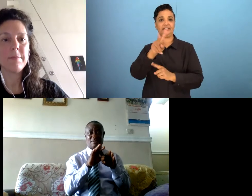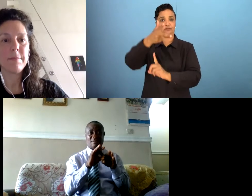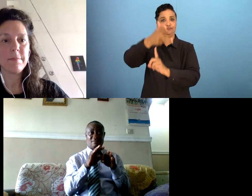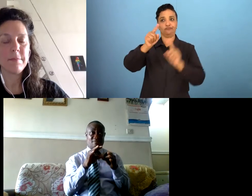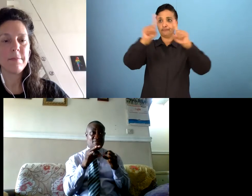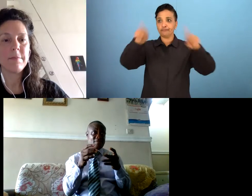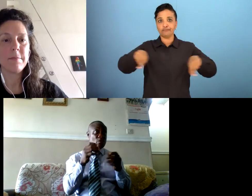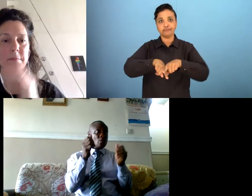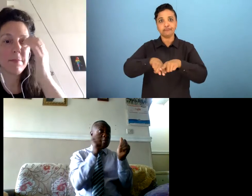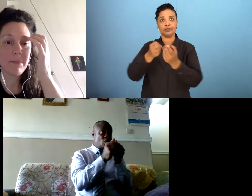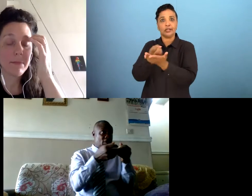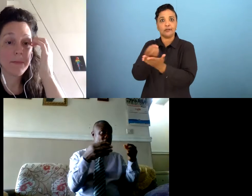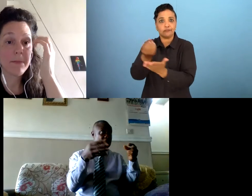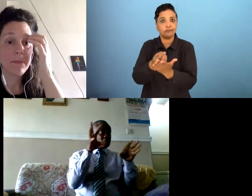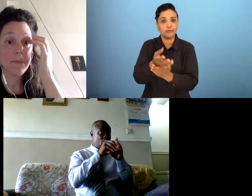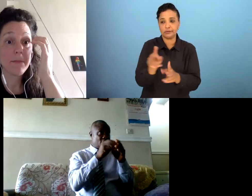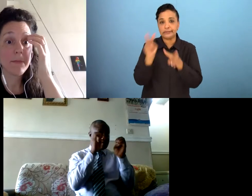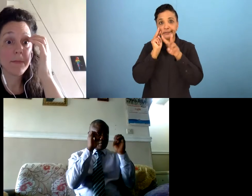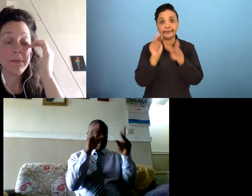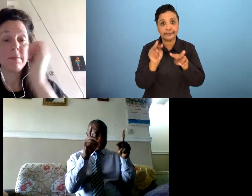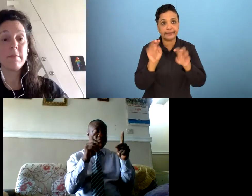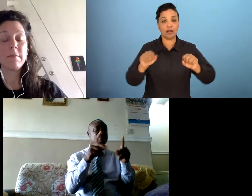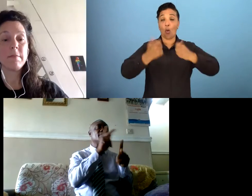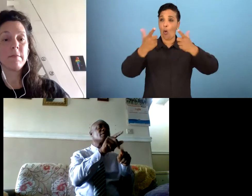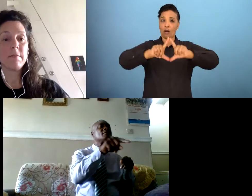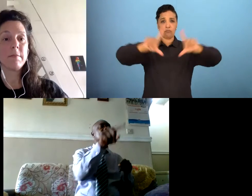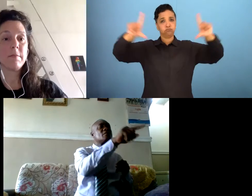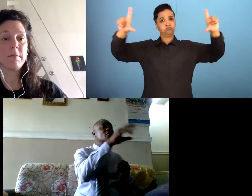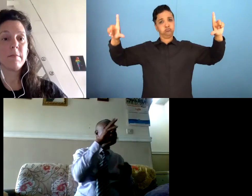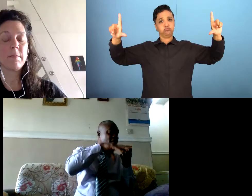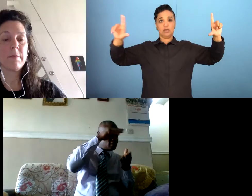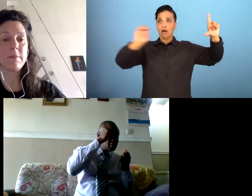Se deben explorar otros enfoques, como protectores de pantalla animados e imágenes, comerciales de televisión y